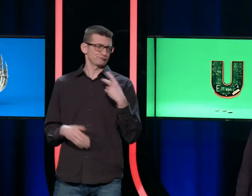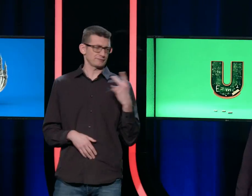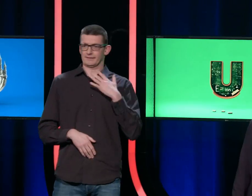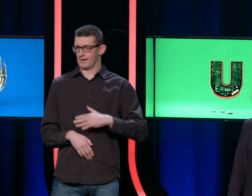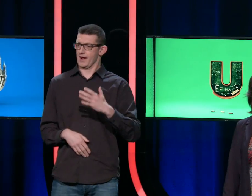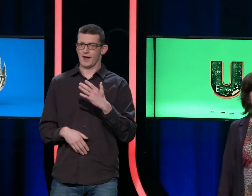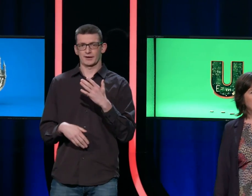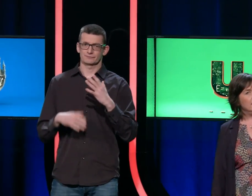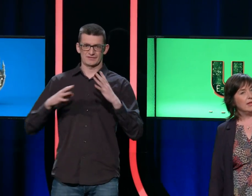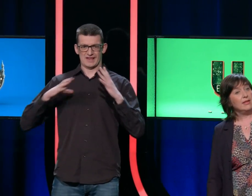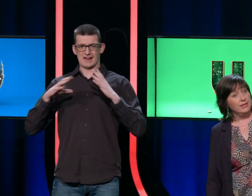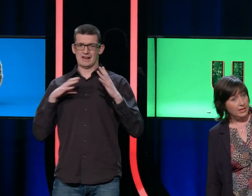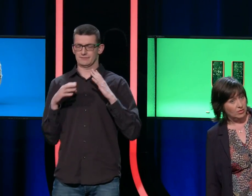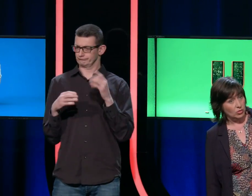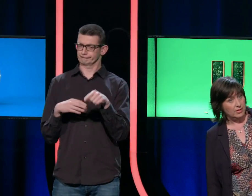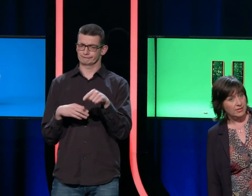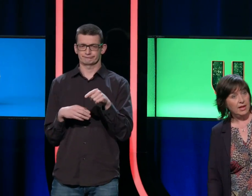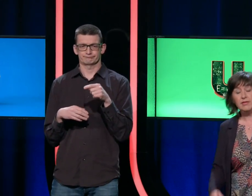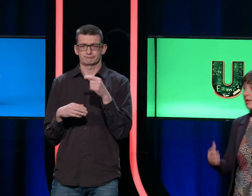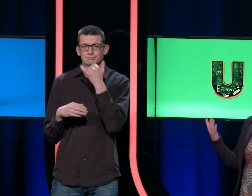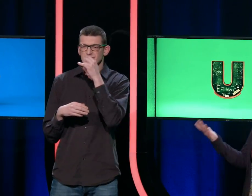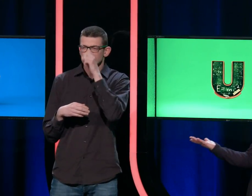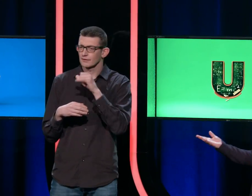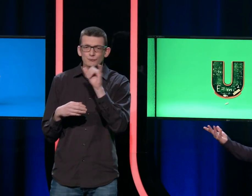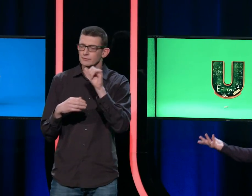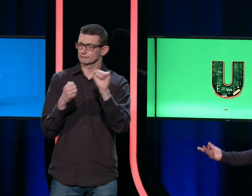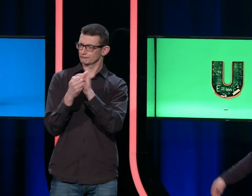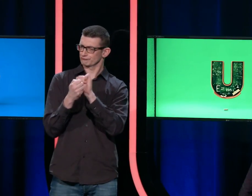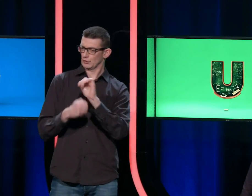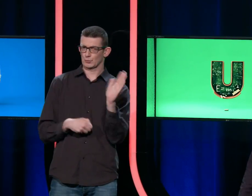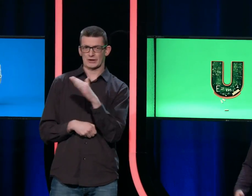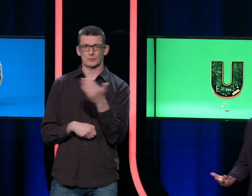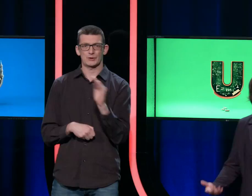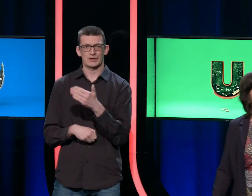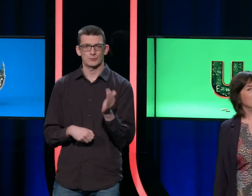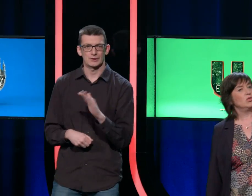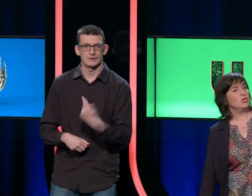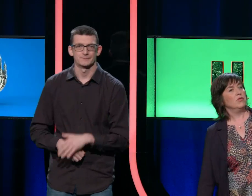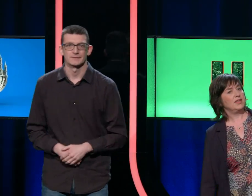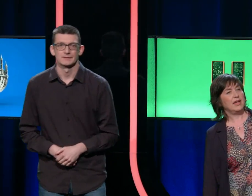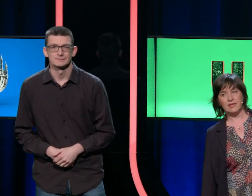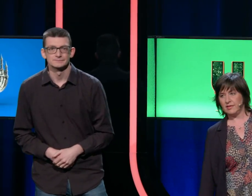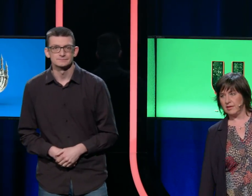En dan moet ik uitleggen dat dat niet zo is. En Kristof, dat weet ik, heeft ook vaak zulke conversaties.